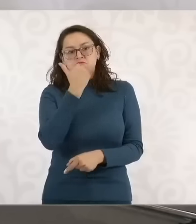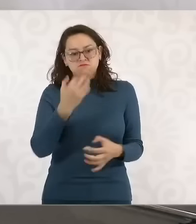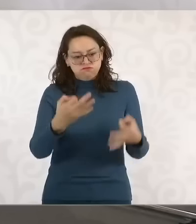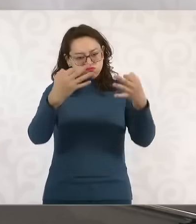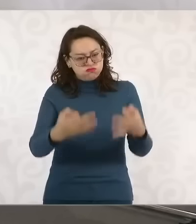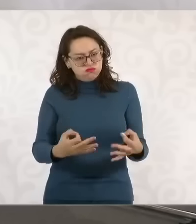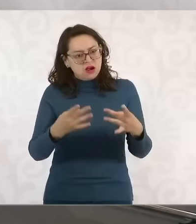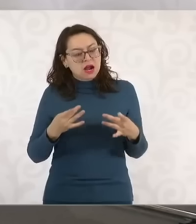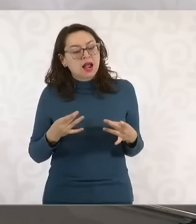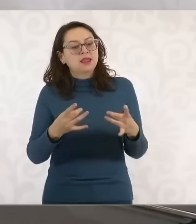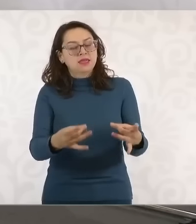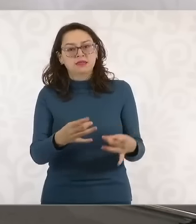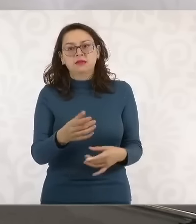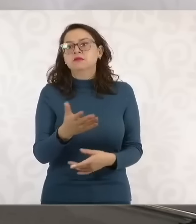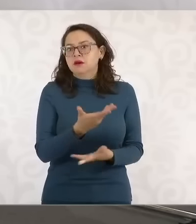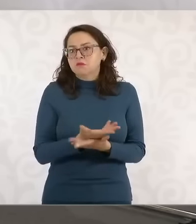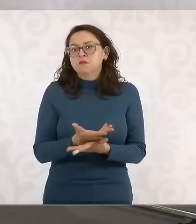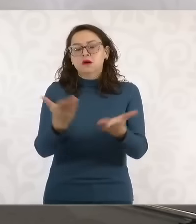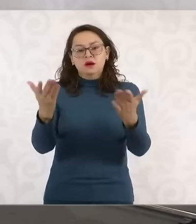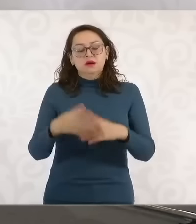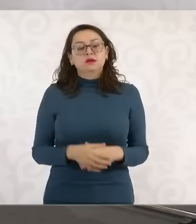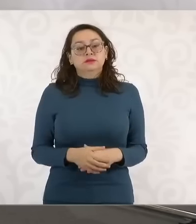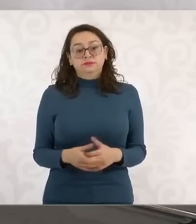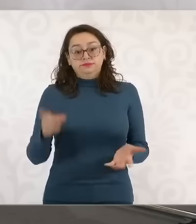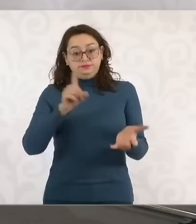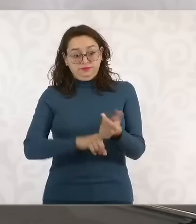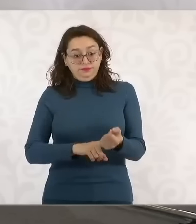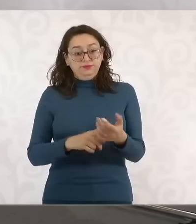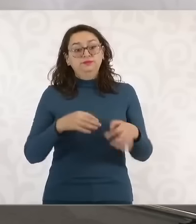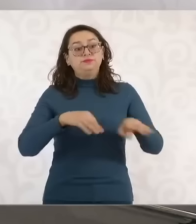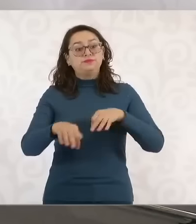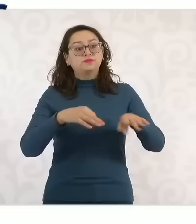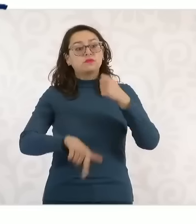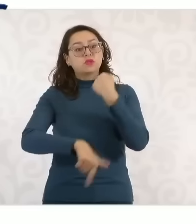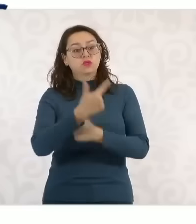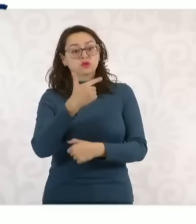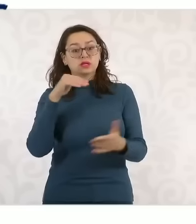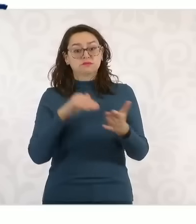las familias mexicanas. El día de hoy somos 12,600 colaboradores en México, de lo cual me siento muy